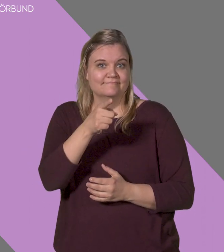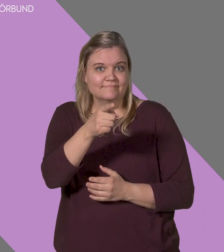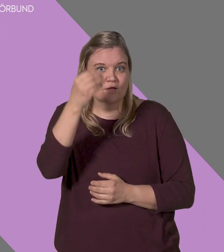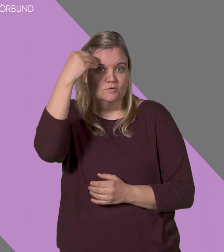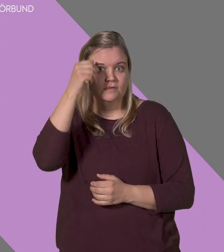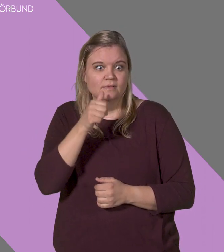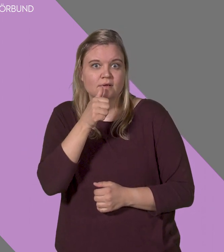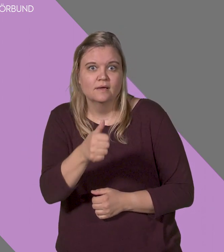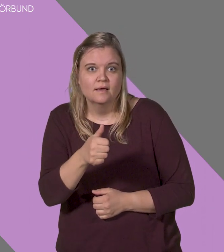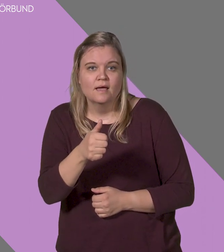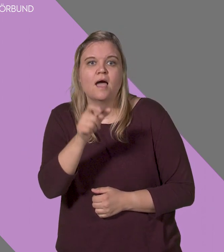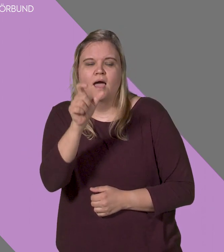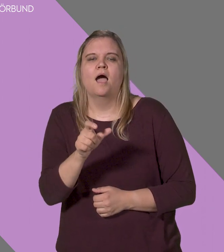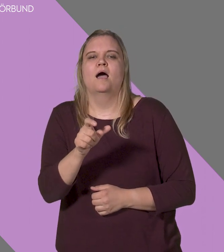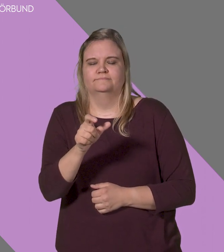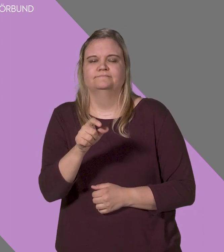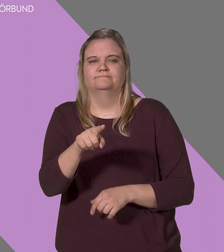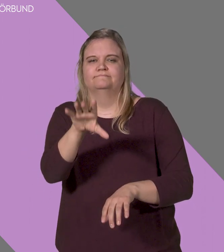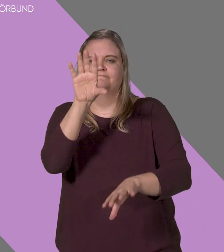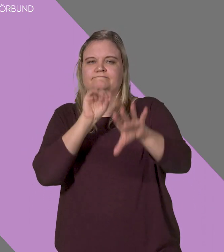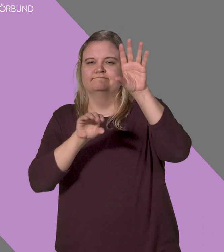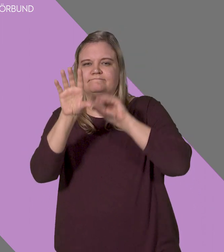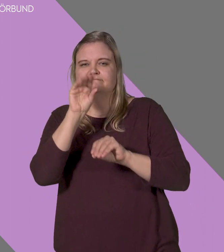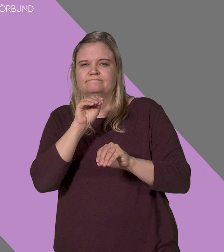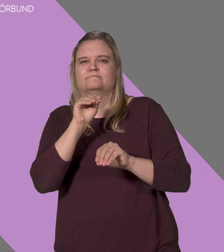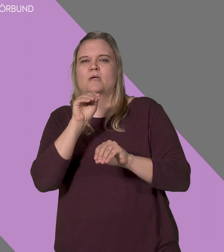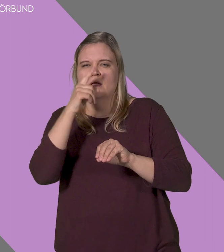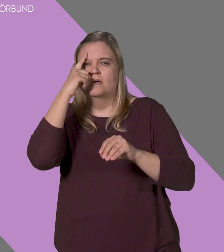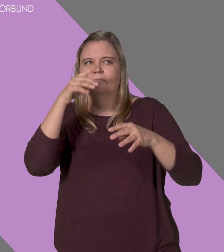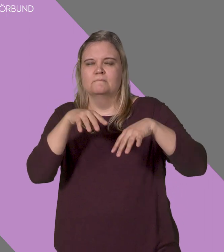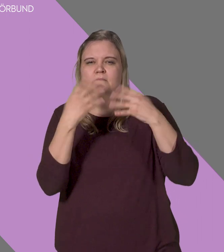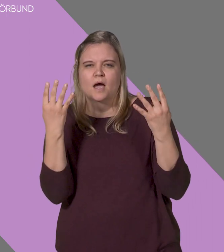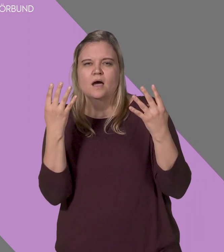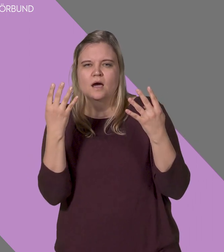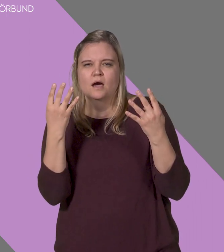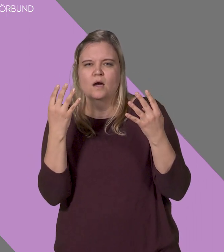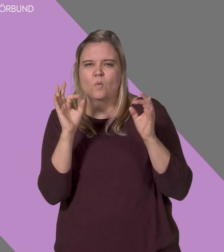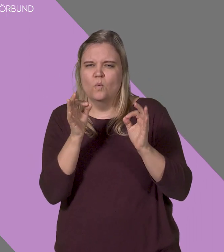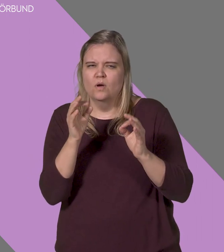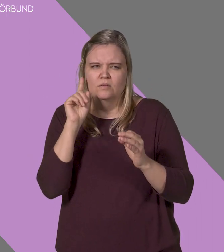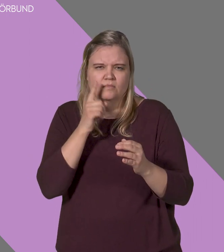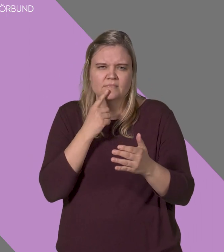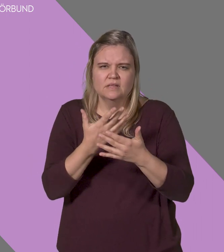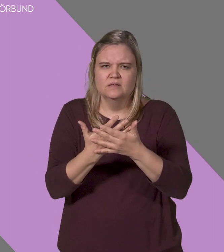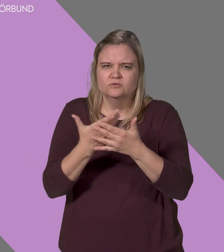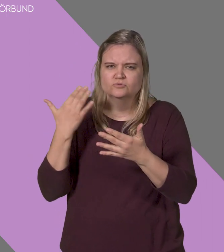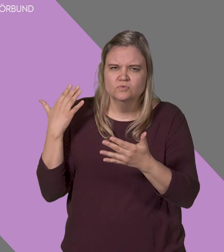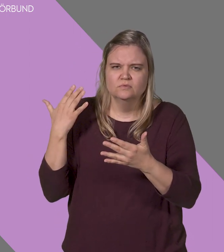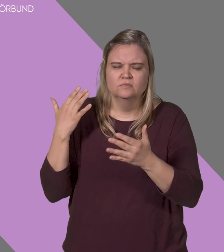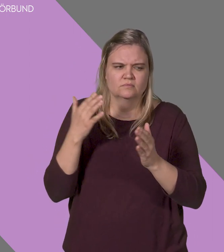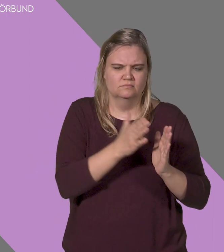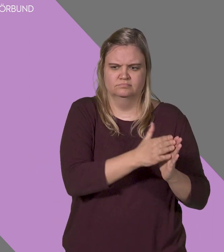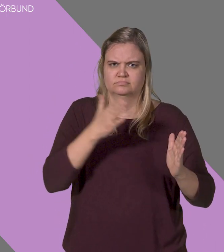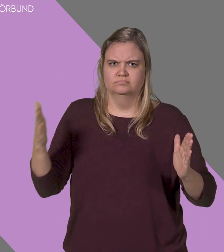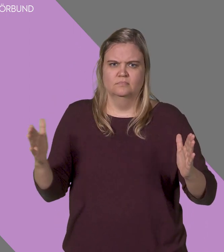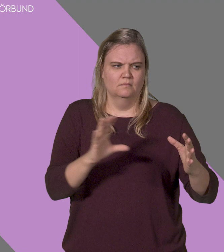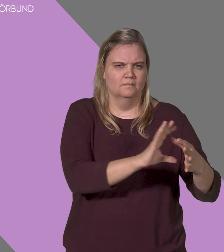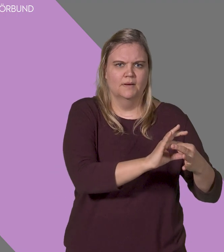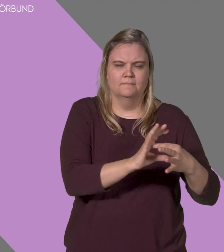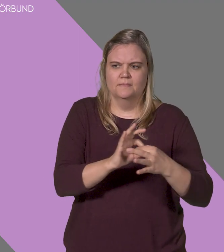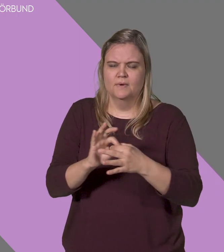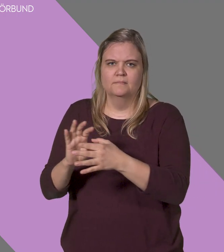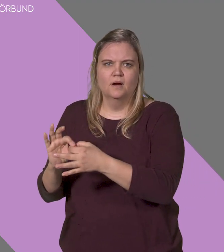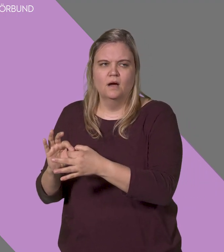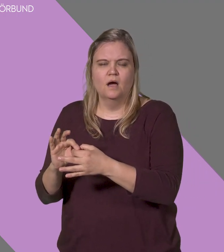Under kursen förstår kursdeltagaren kontinuiteten i de dövas historia -